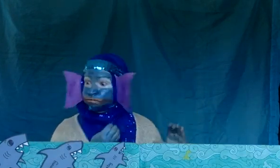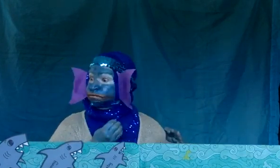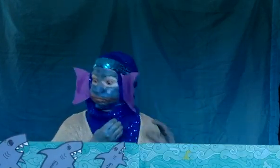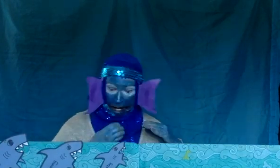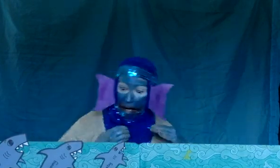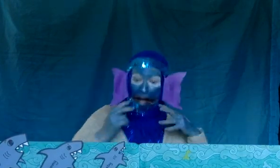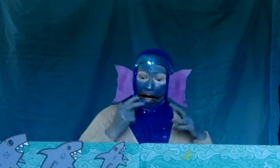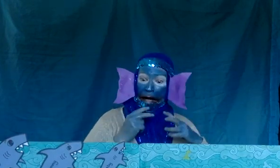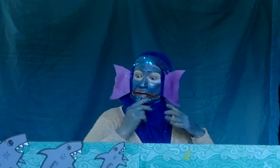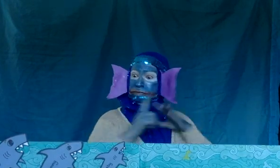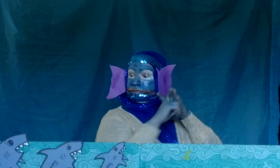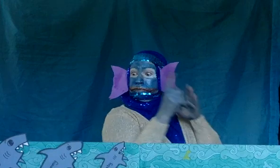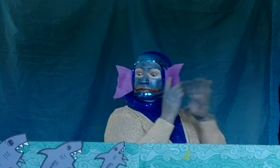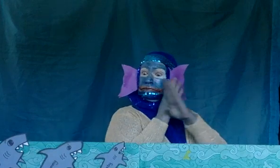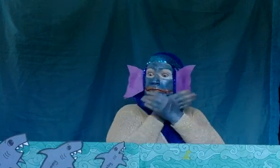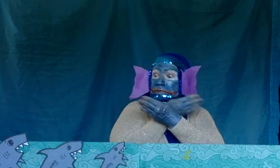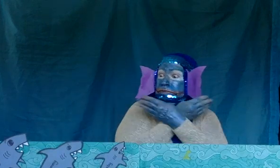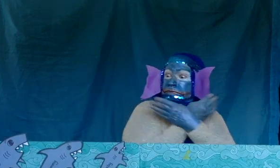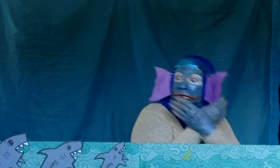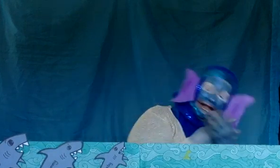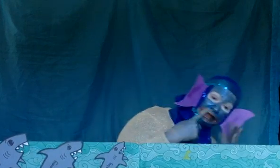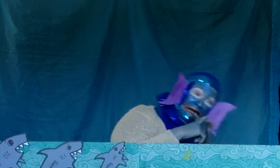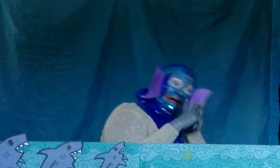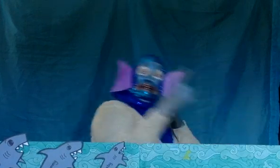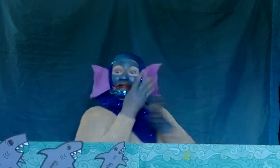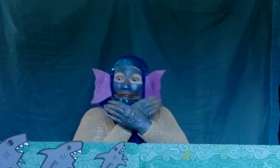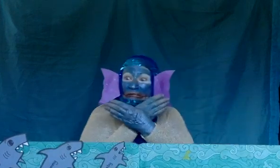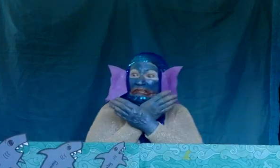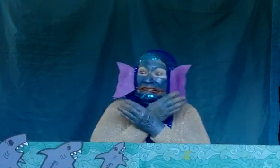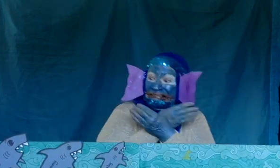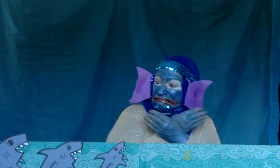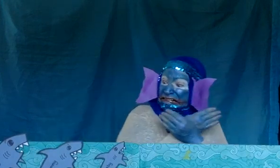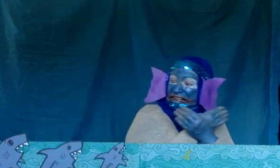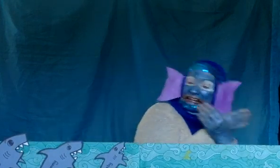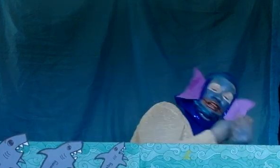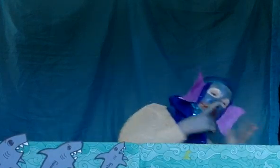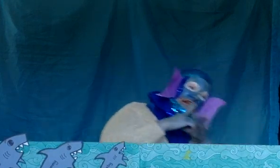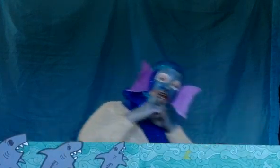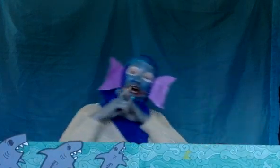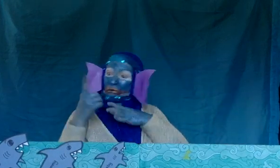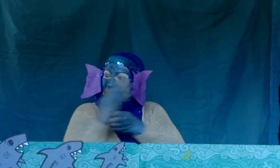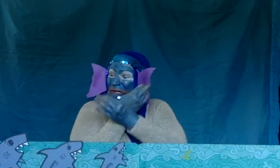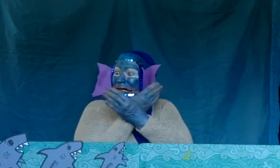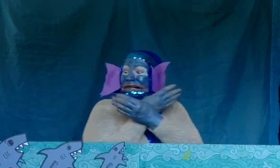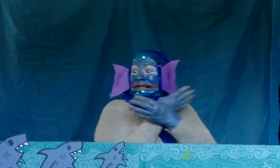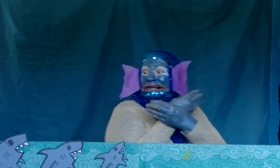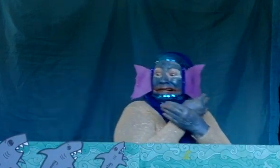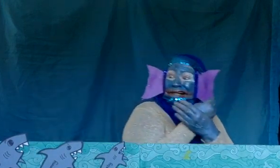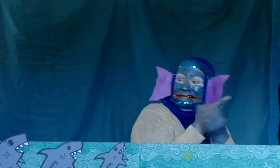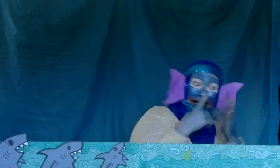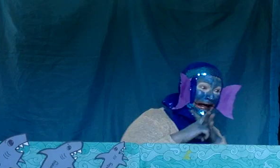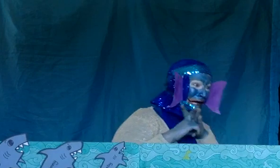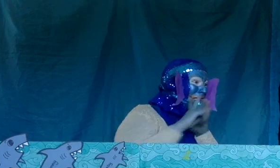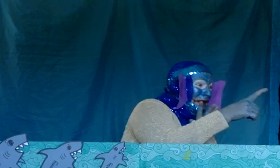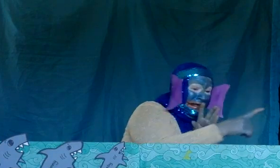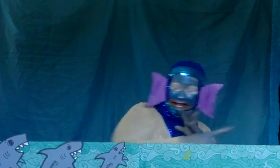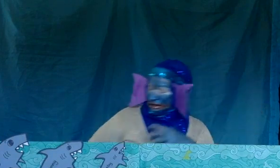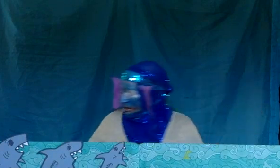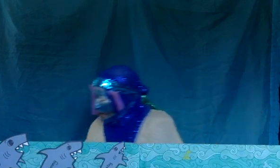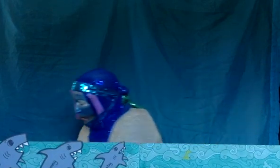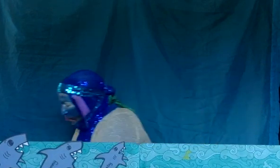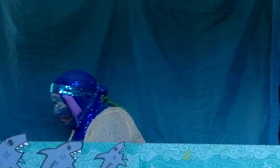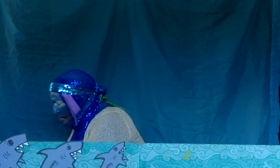Run Away! Do-do-do-do-do-do-do. (3X) Run Away!